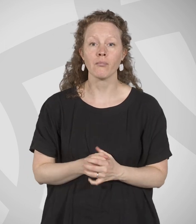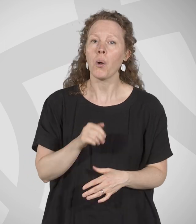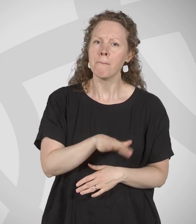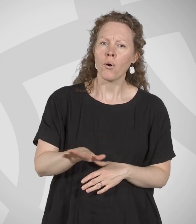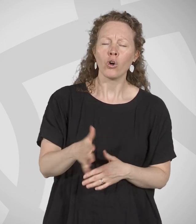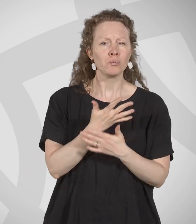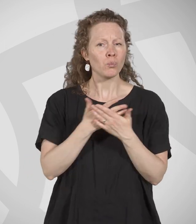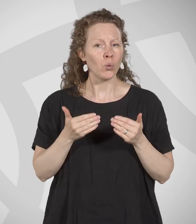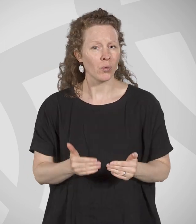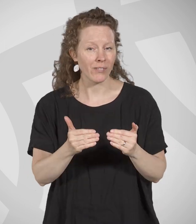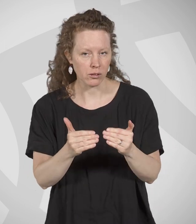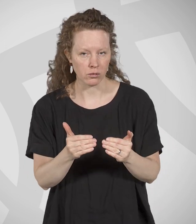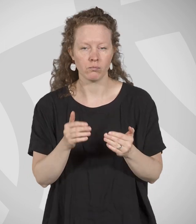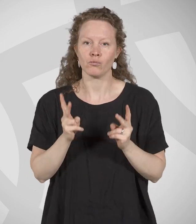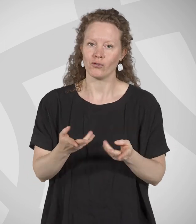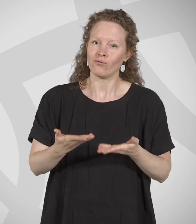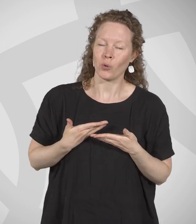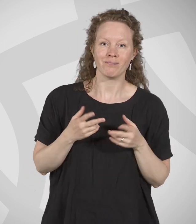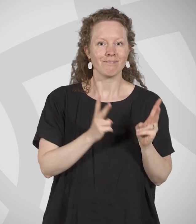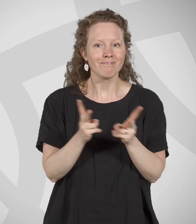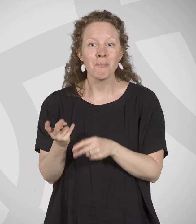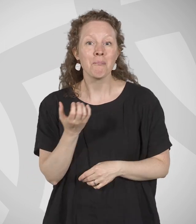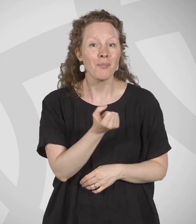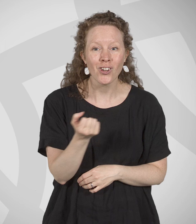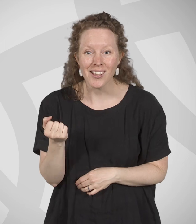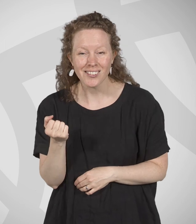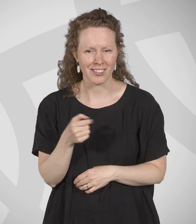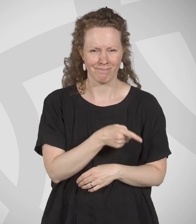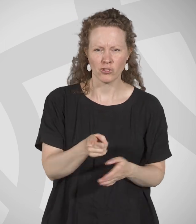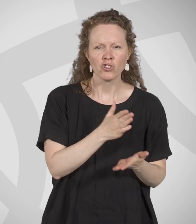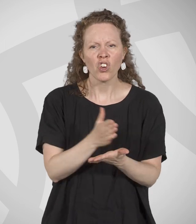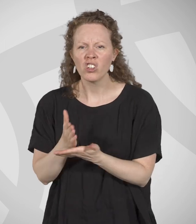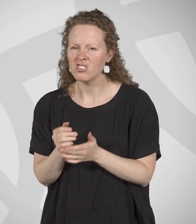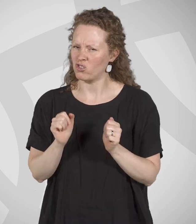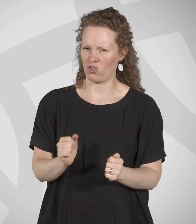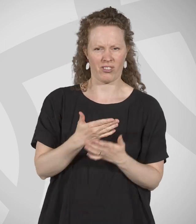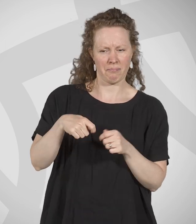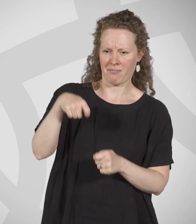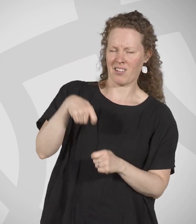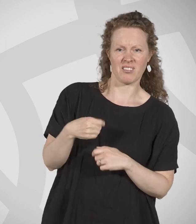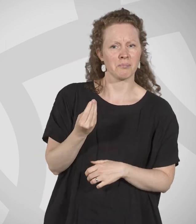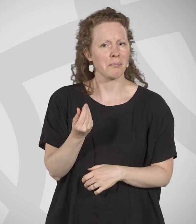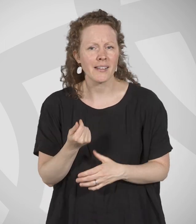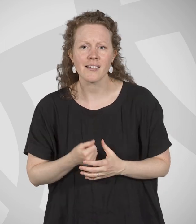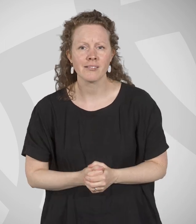Barns språkutveckling och lika möjligheter är inte saker som ska mätas i pengar.